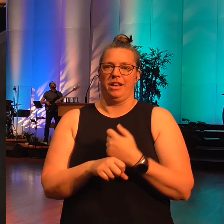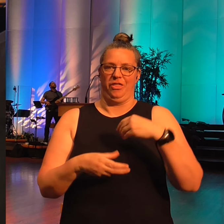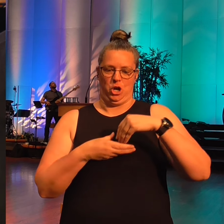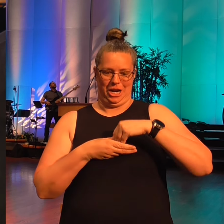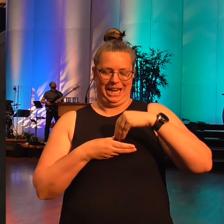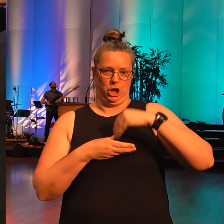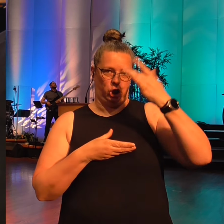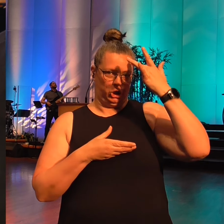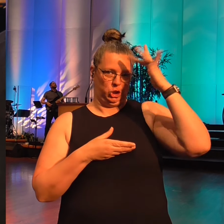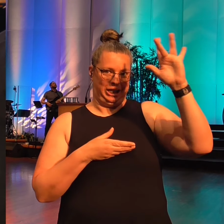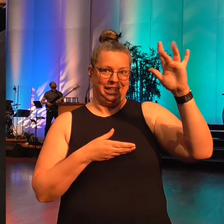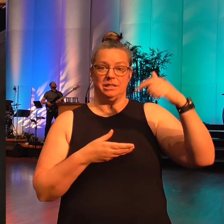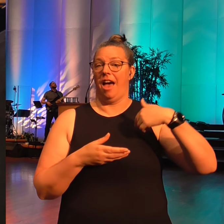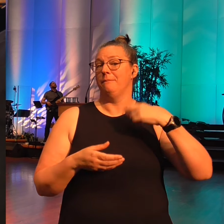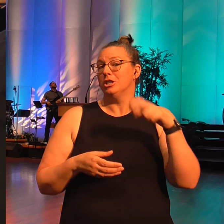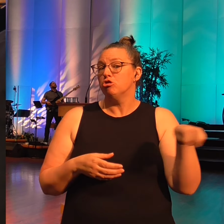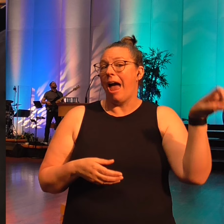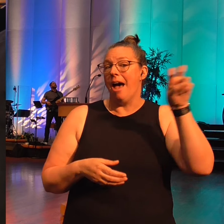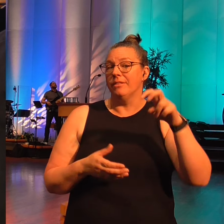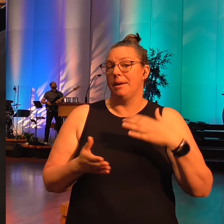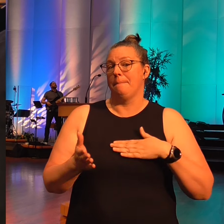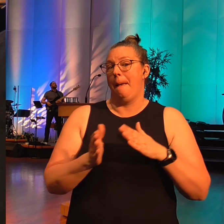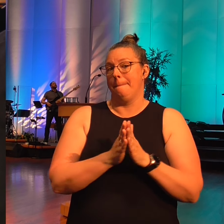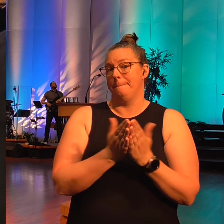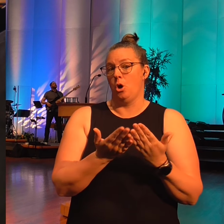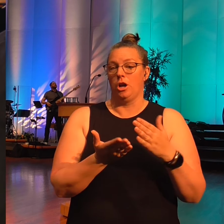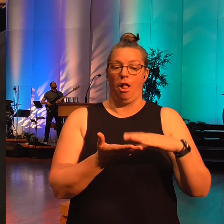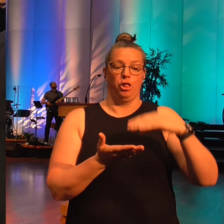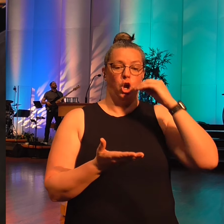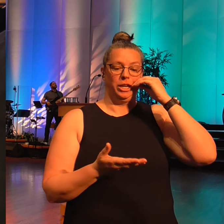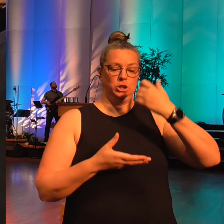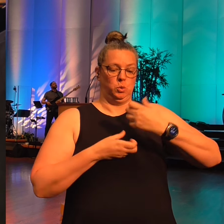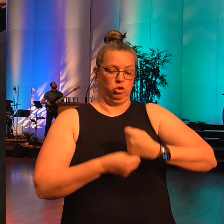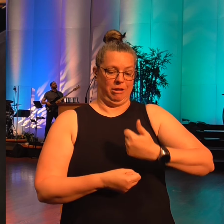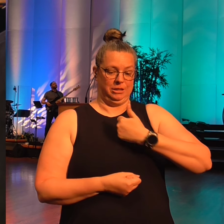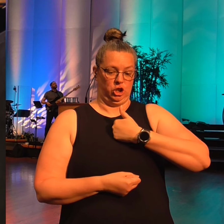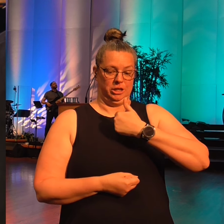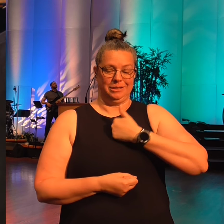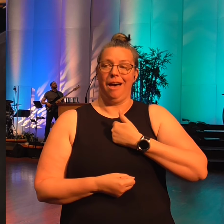viajando por todo el país en mi nuevo libro Aprendiendo a confiar en ti mismo que está convenientemente